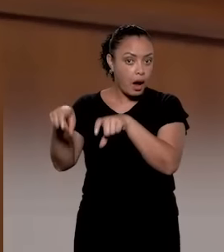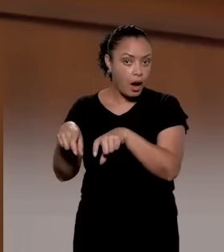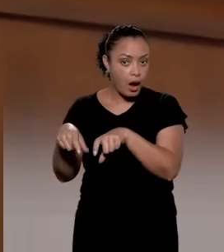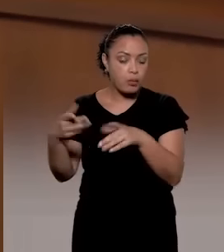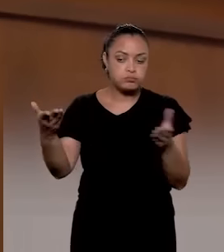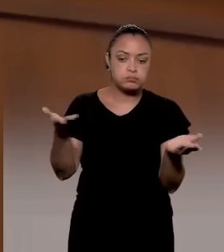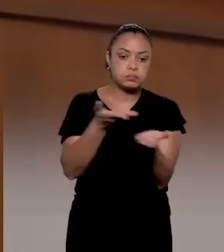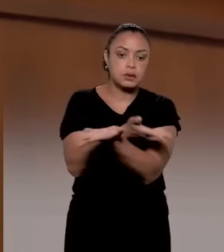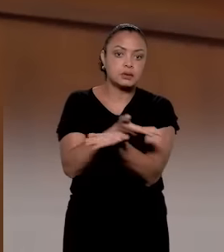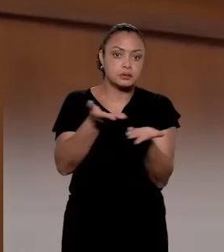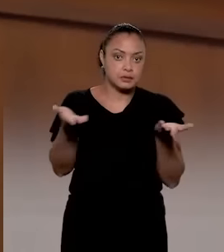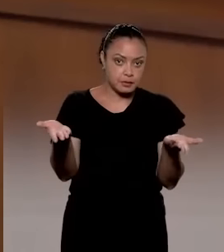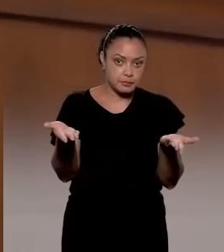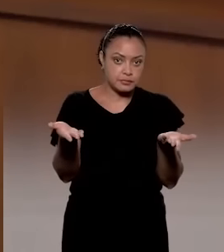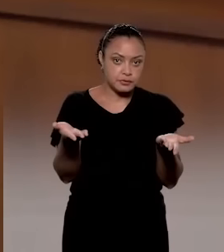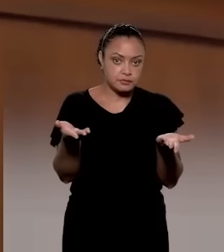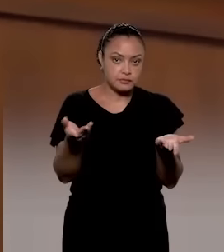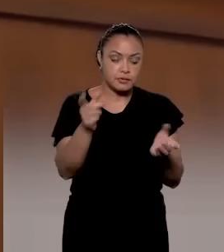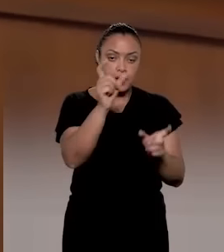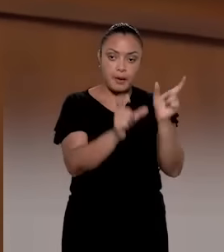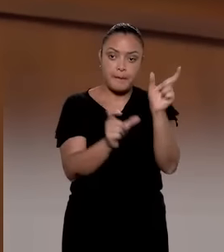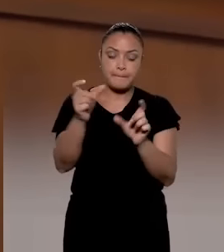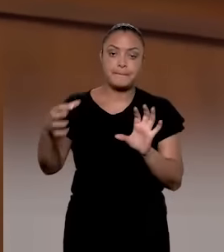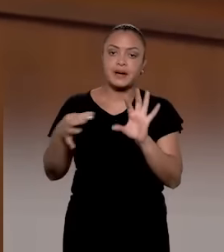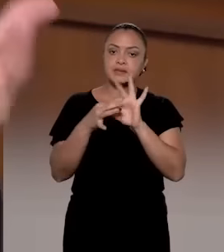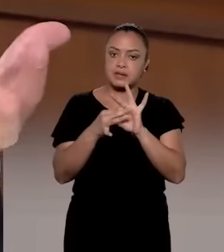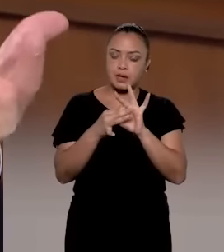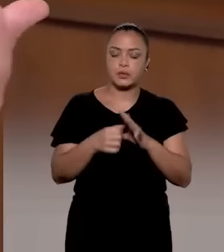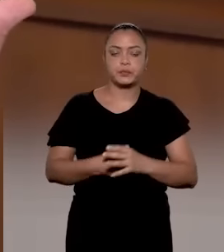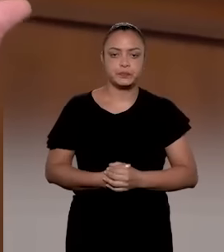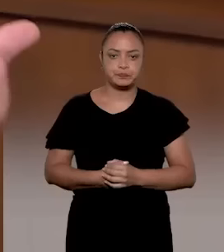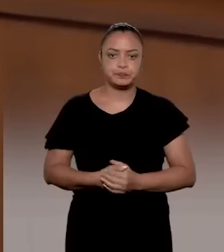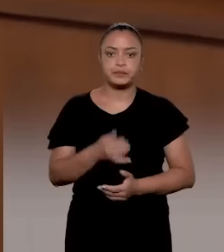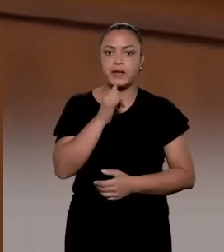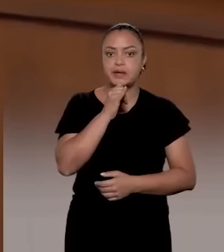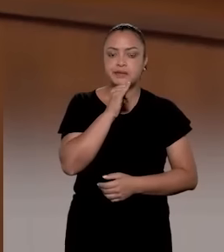a venda de insumos agropecuários dos nossos parceiros. Então, empresas do setor químico,